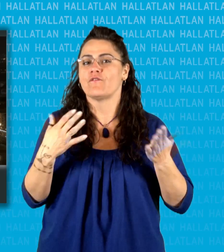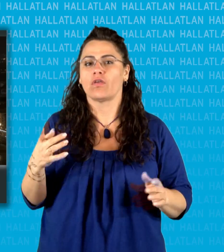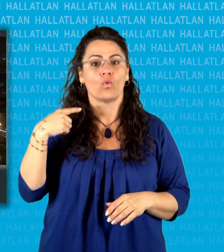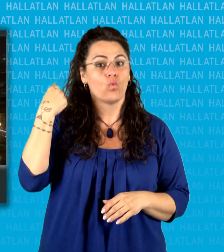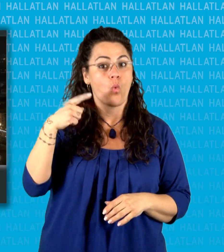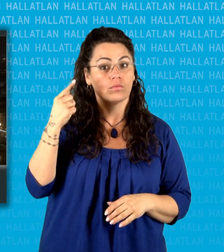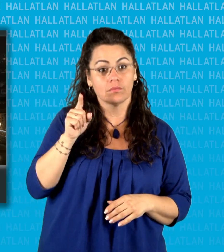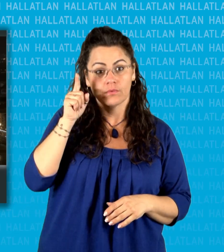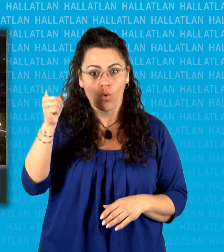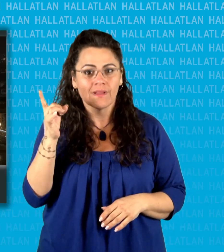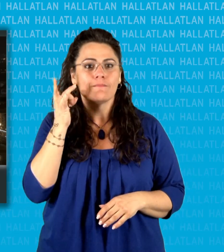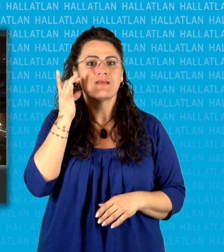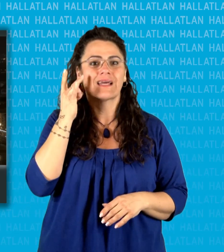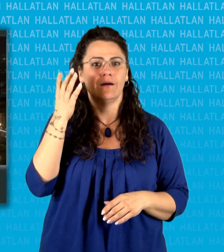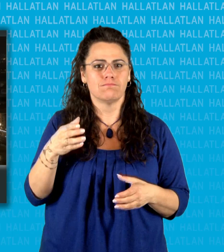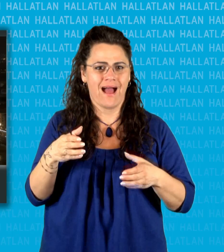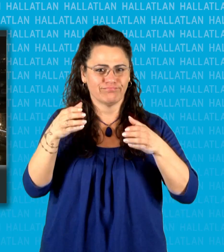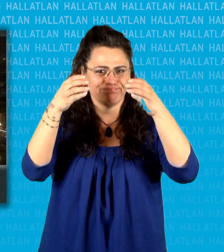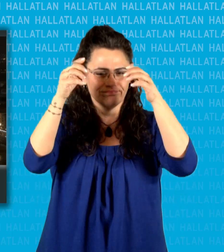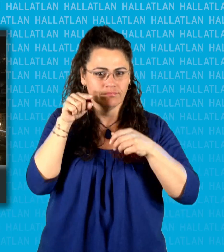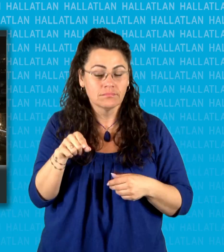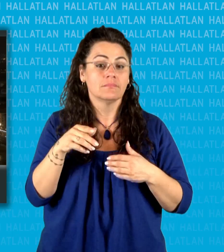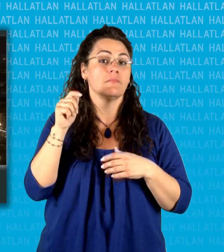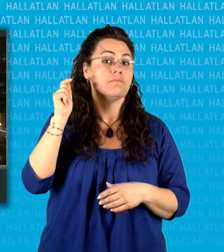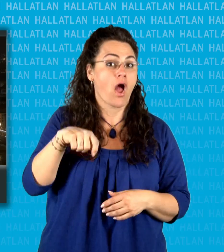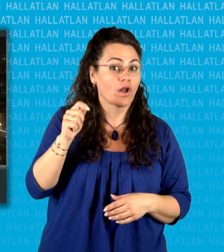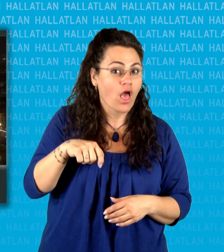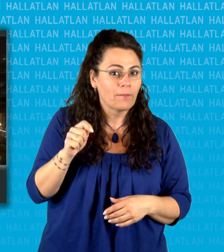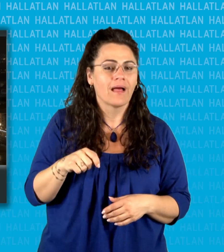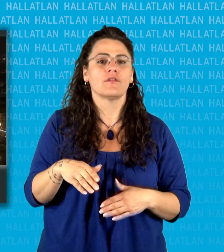a londoni Big Ben és a Parlament,